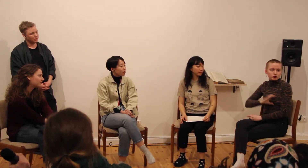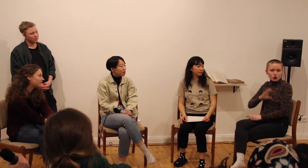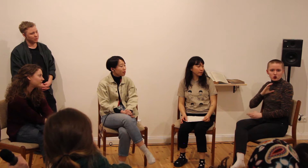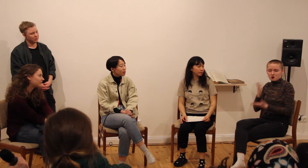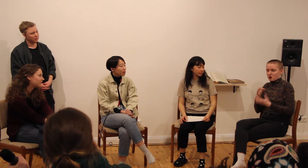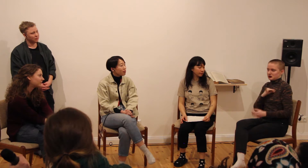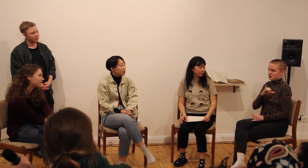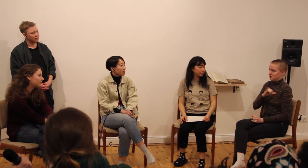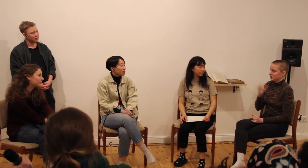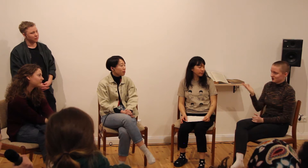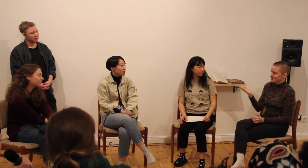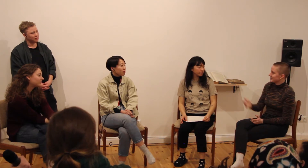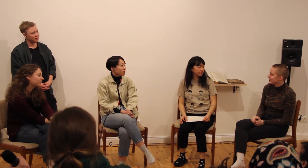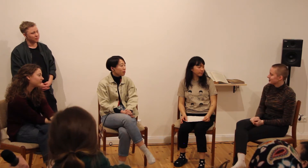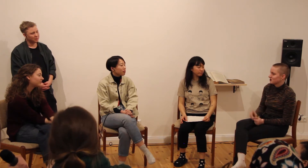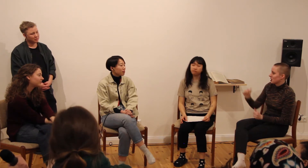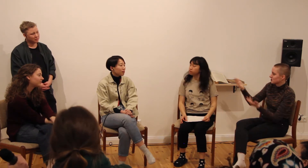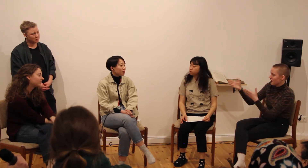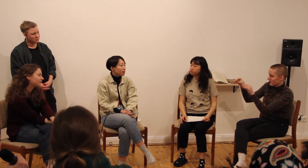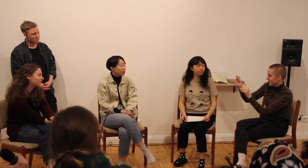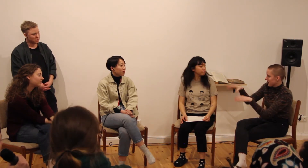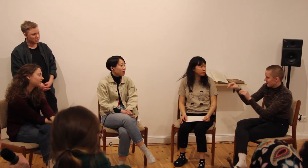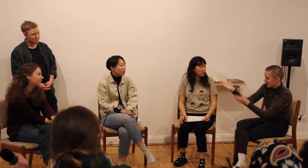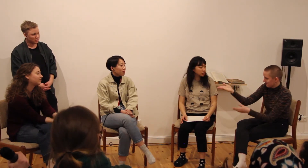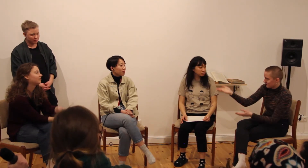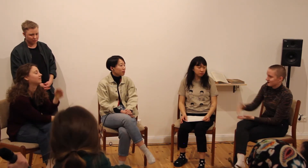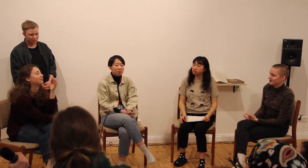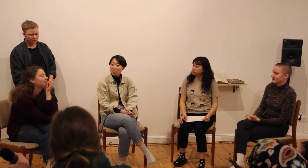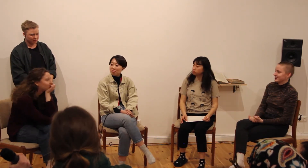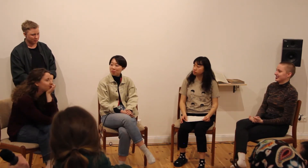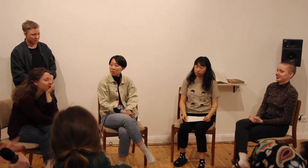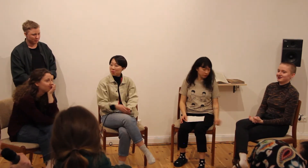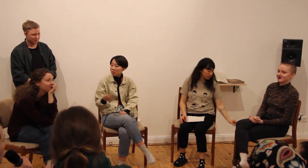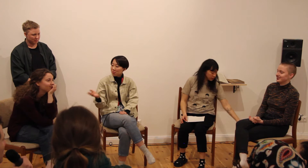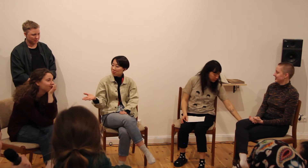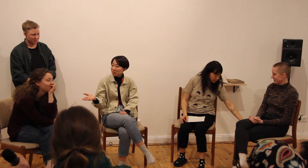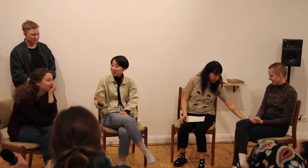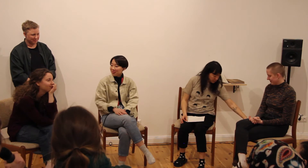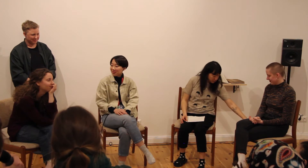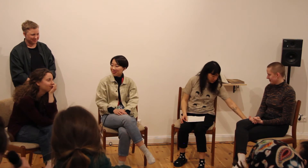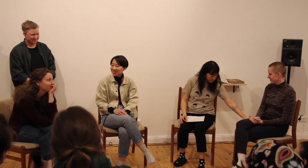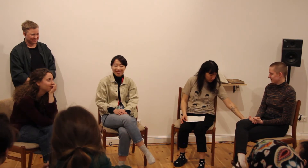War es in der Schule? Wann hattet ihr für euch die Identität CODA entdeckt?